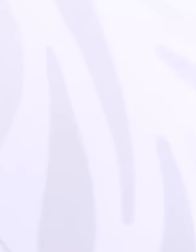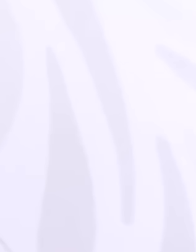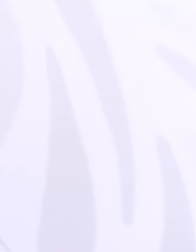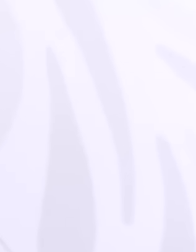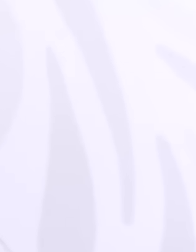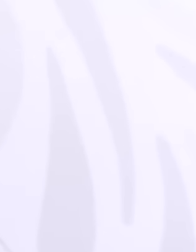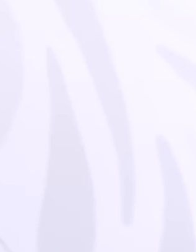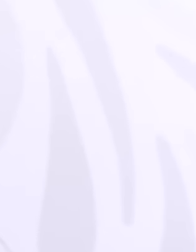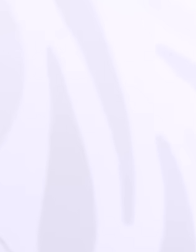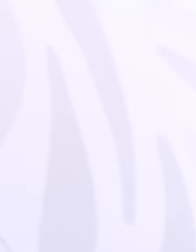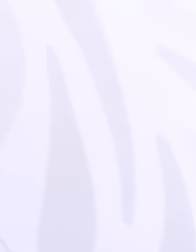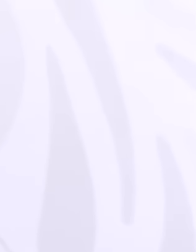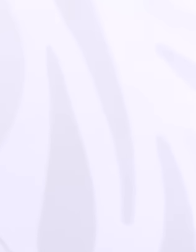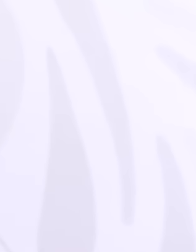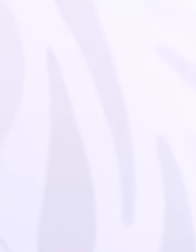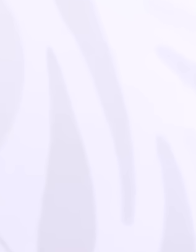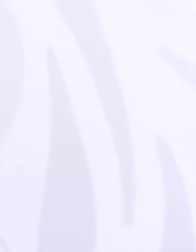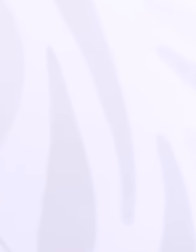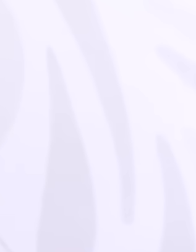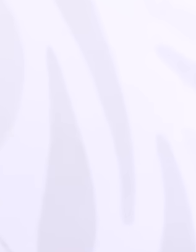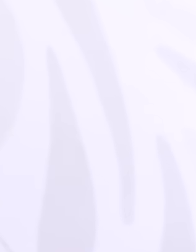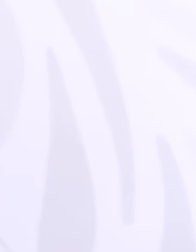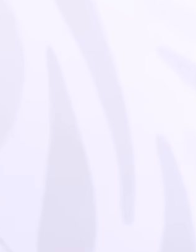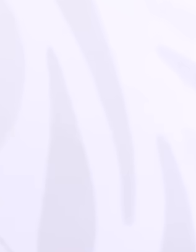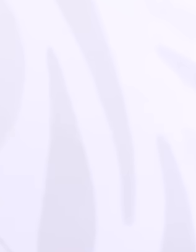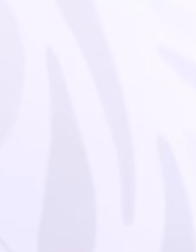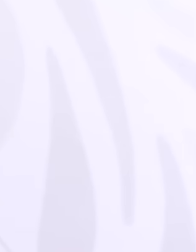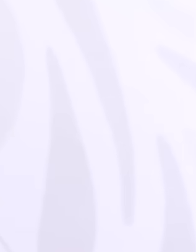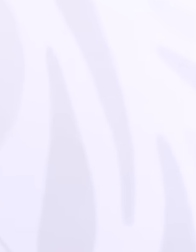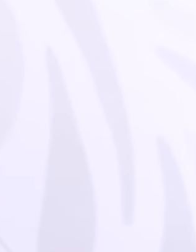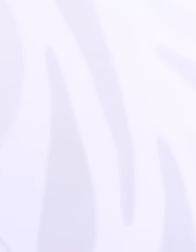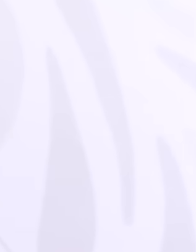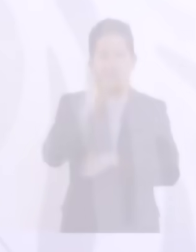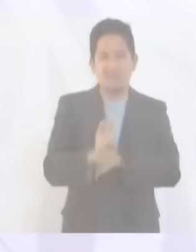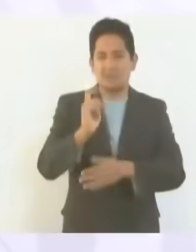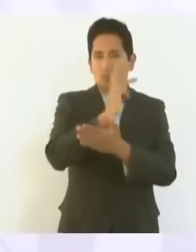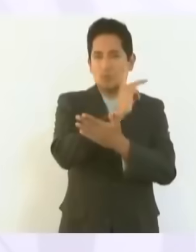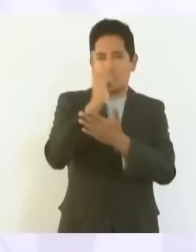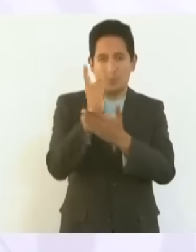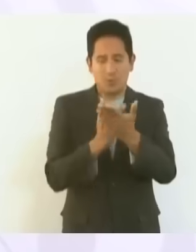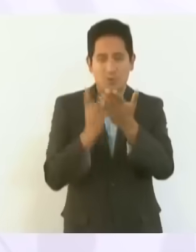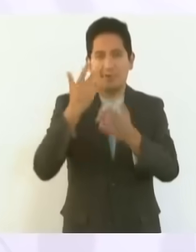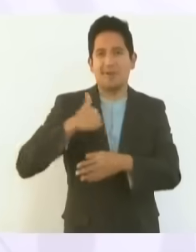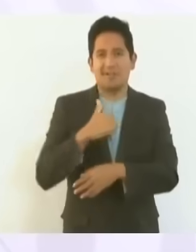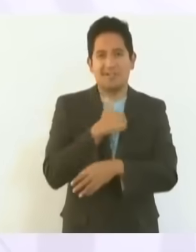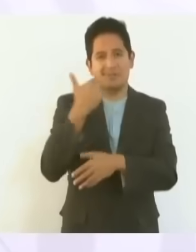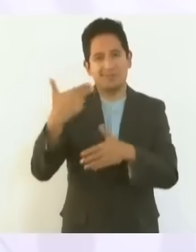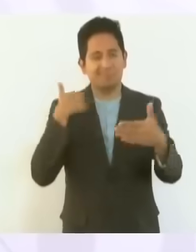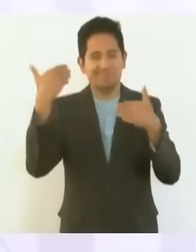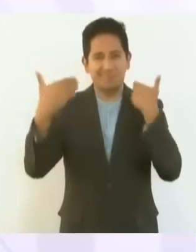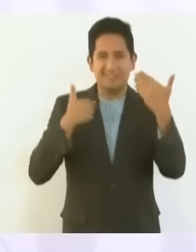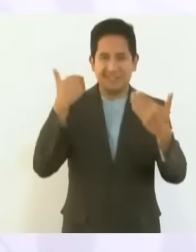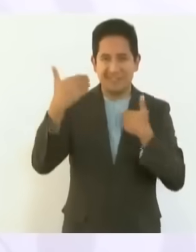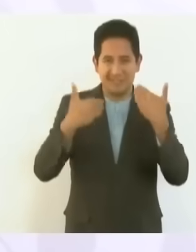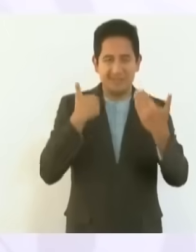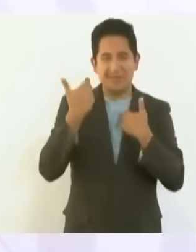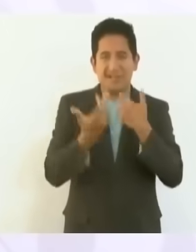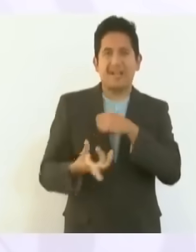programa el que hoy venimos a festejar en el Día Internacional de la Destrucción de Armas